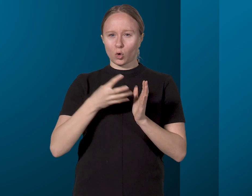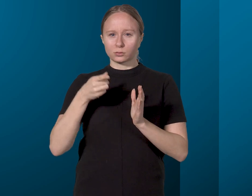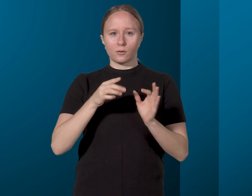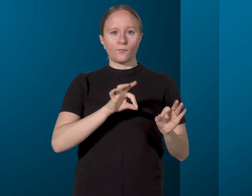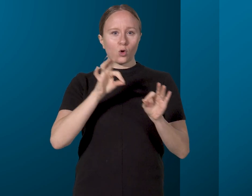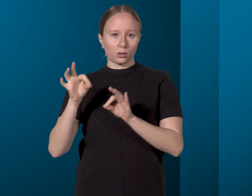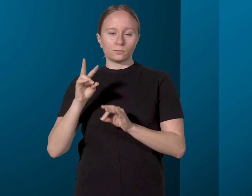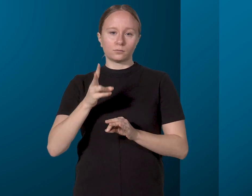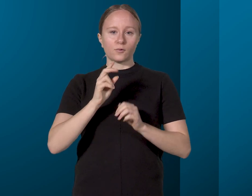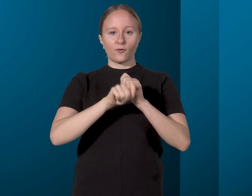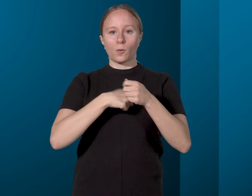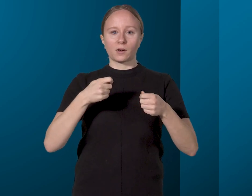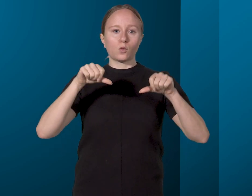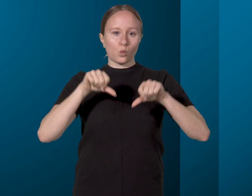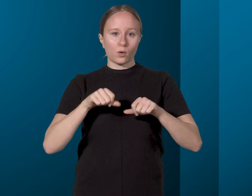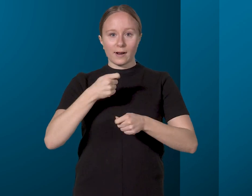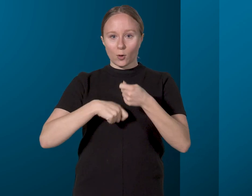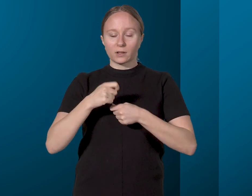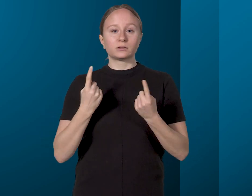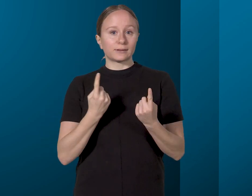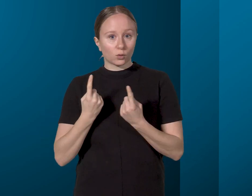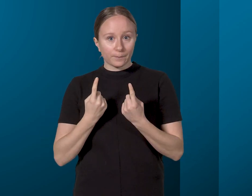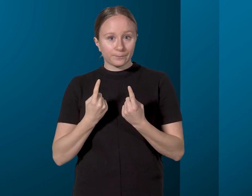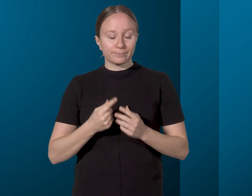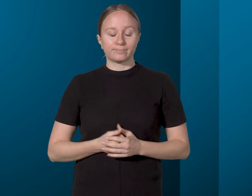Orsaken till flytten är förbundets dåliga ekonomiska situation.